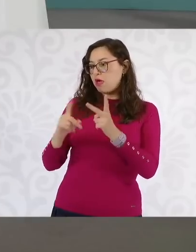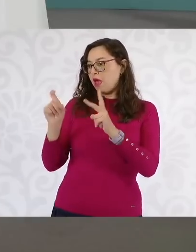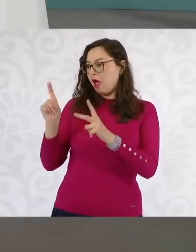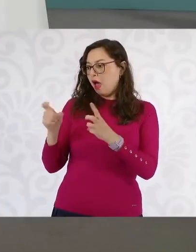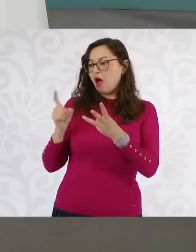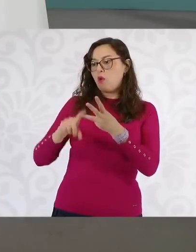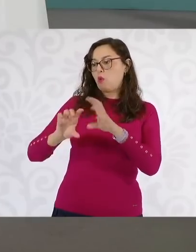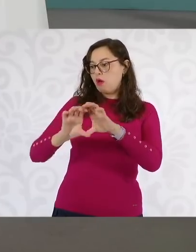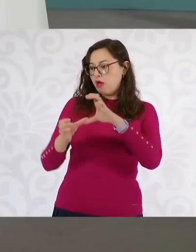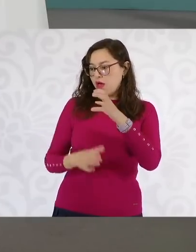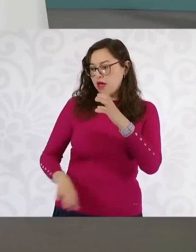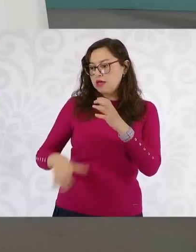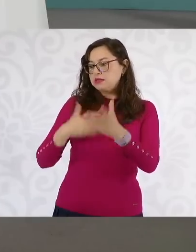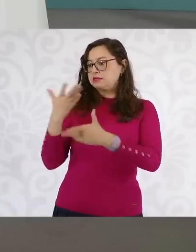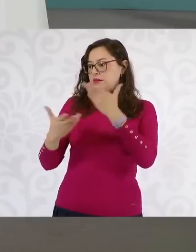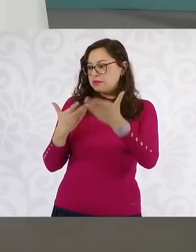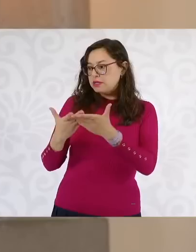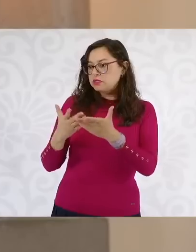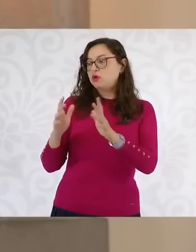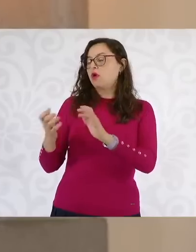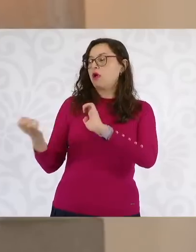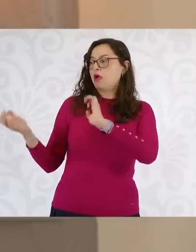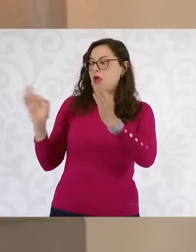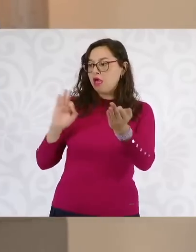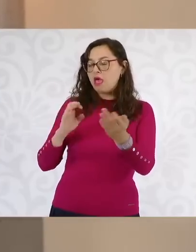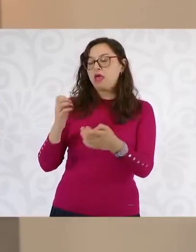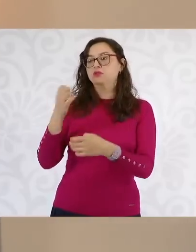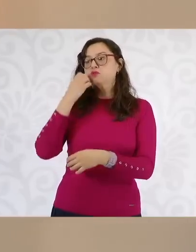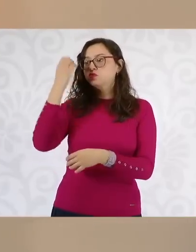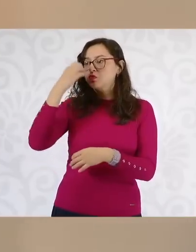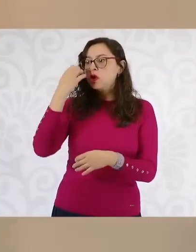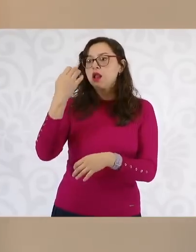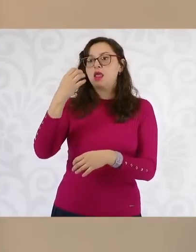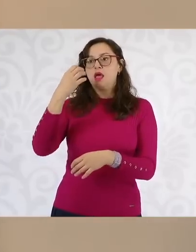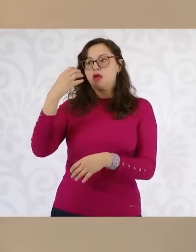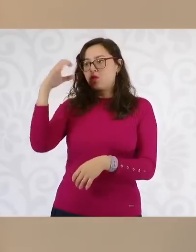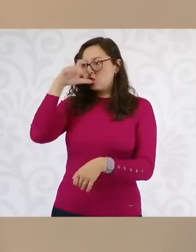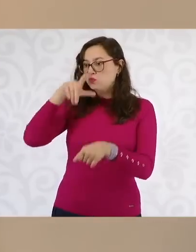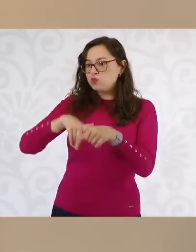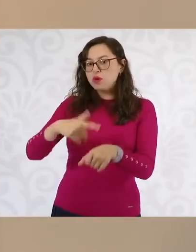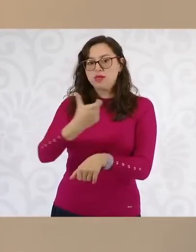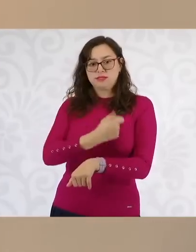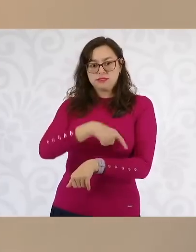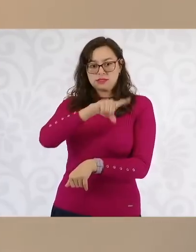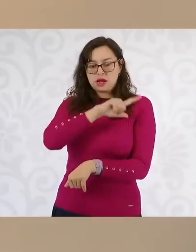son servicios de Educación cultura salud etcétera sobre todo que contribuyan al desarrollo humano de